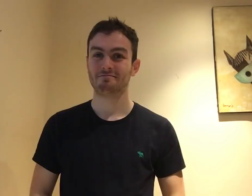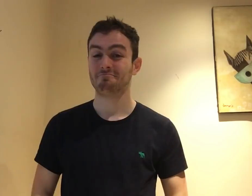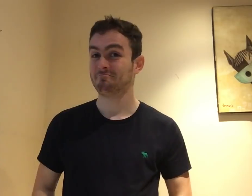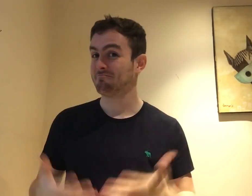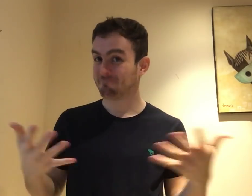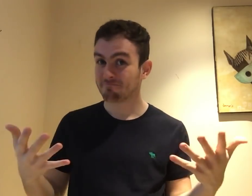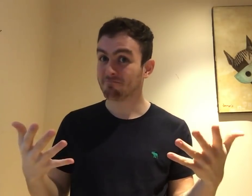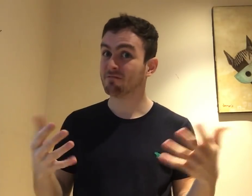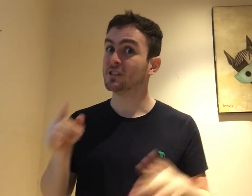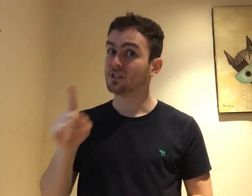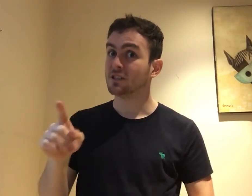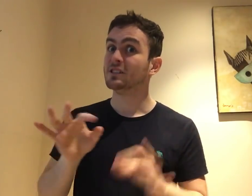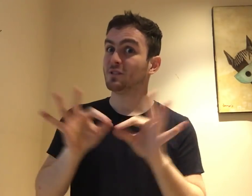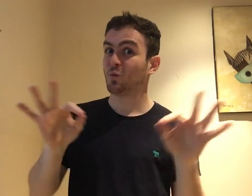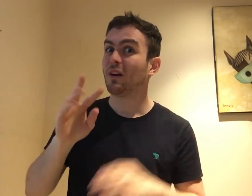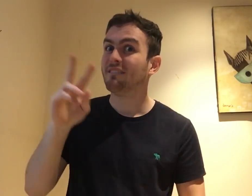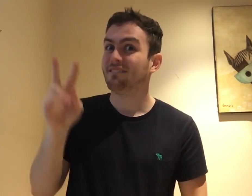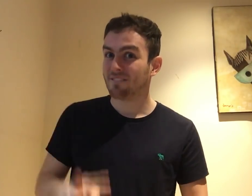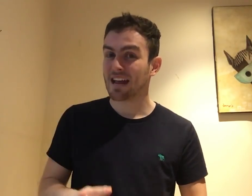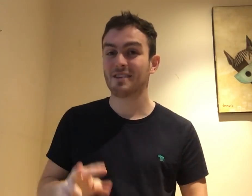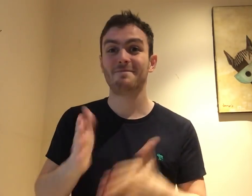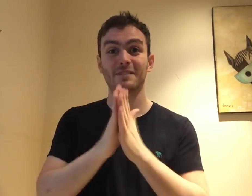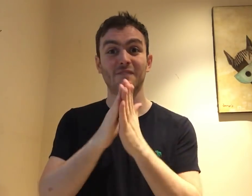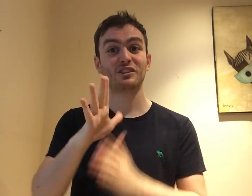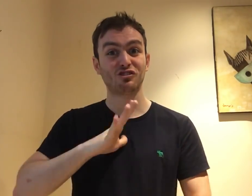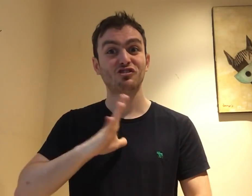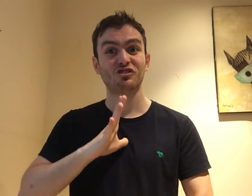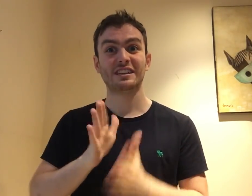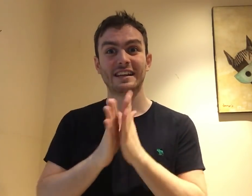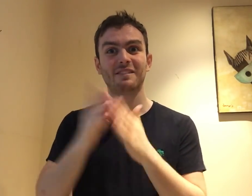Voilà, effectivement, c'est une histoire vraie.